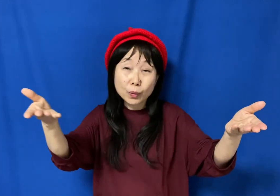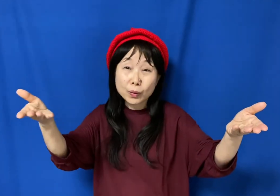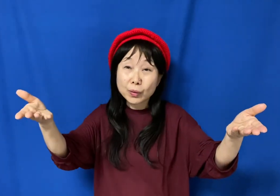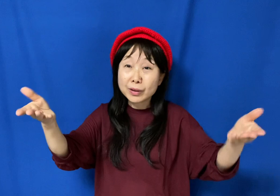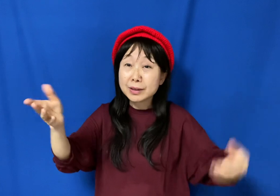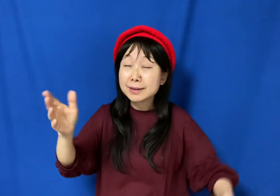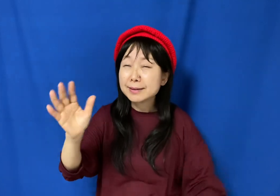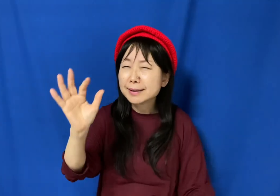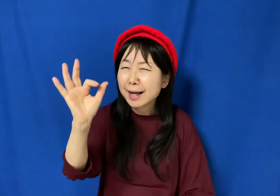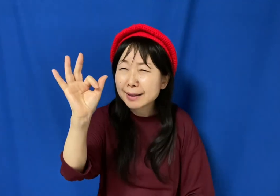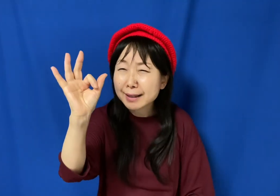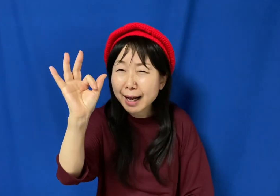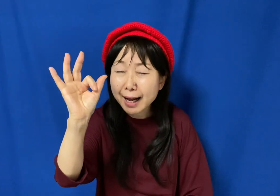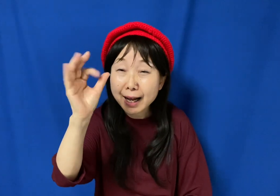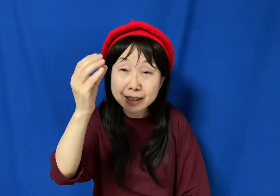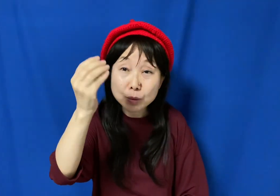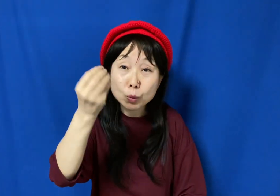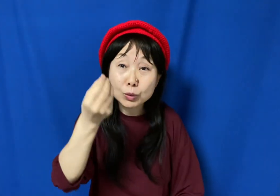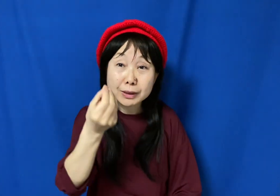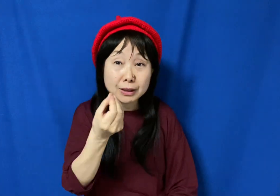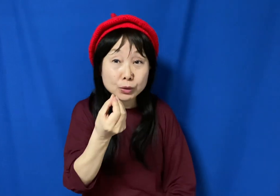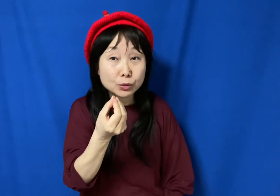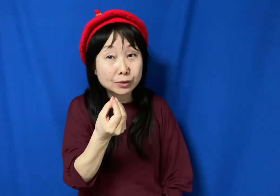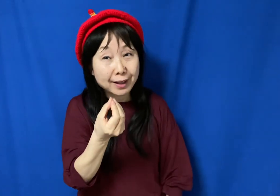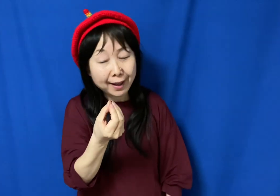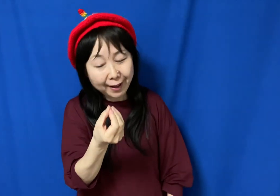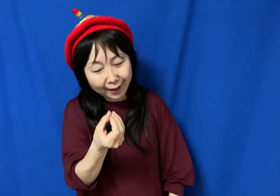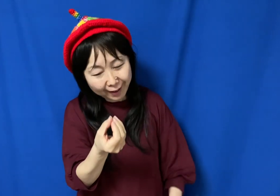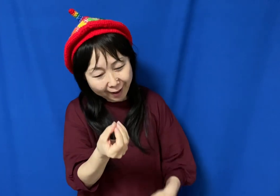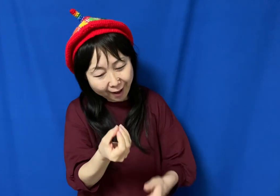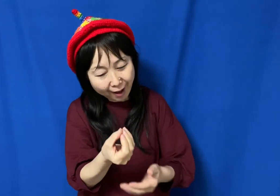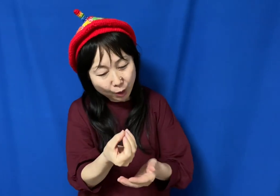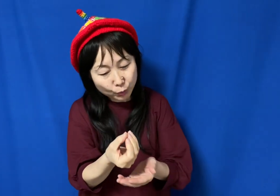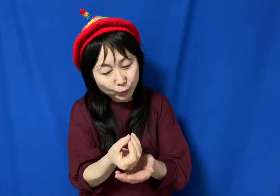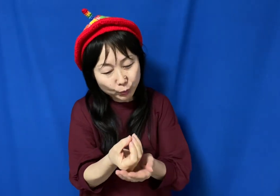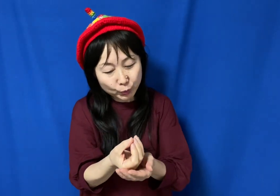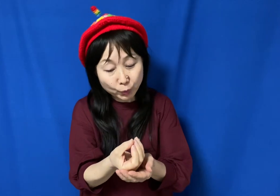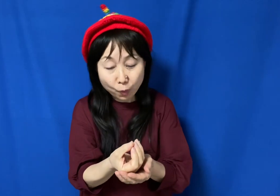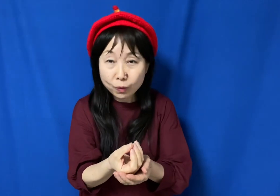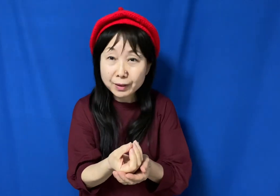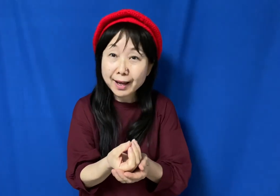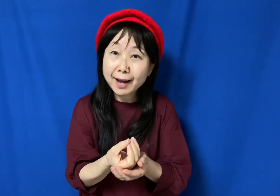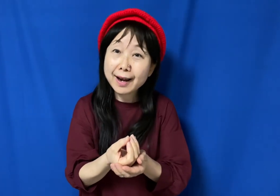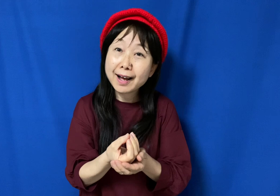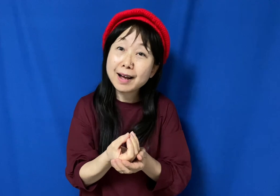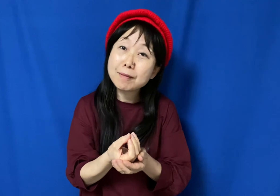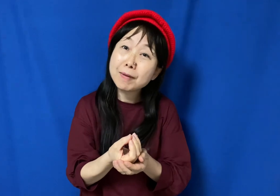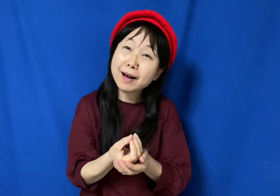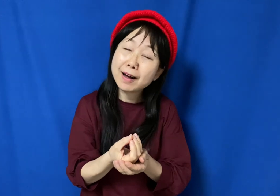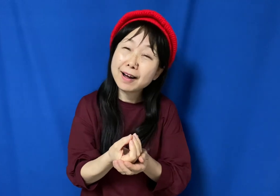小さな 一滴であるのならば